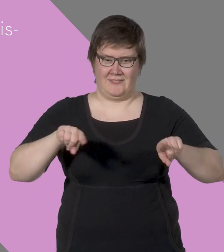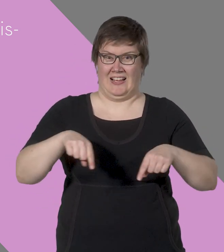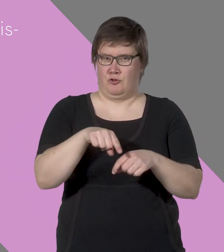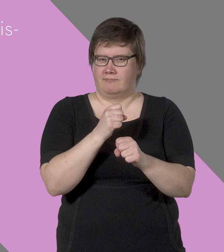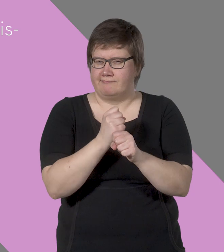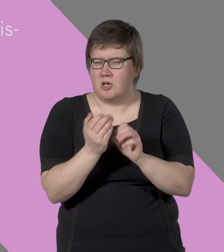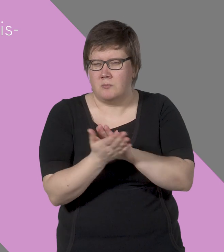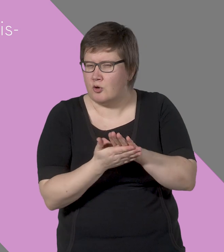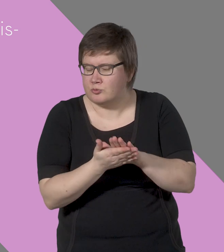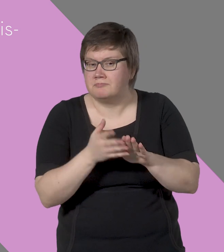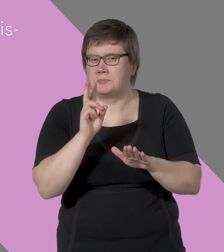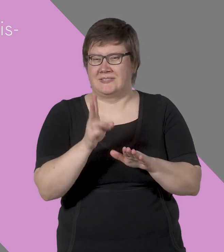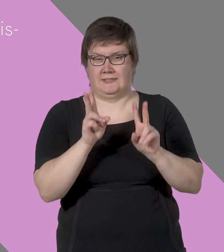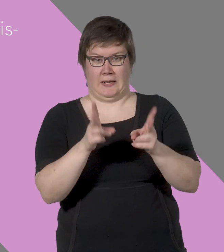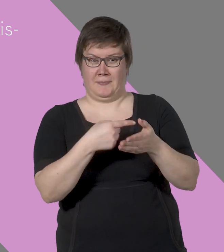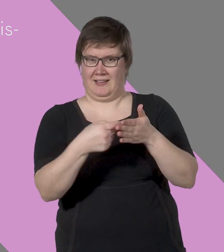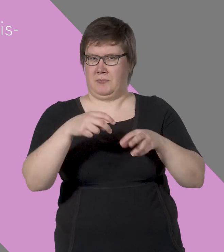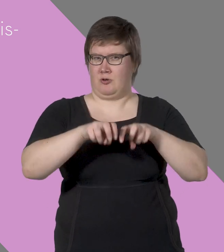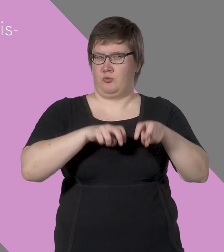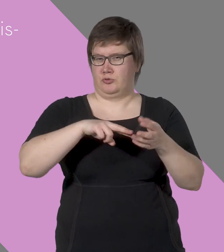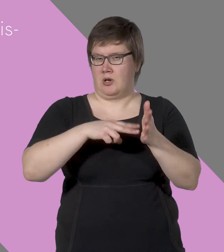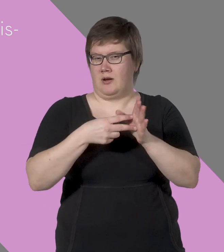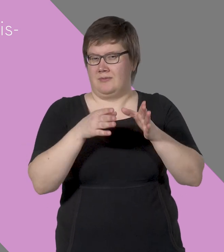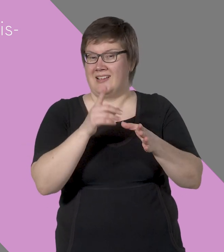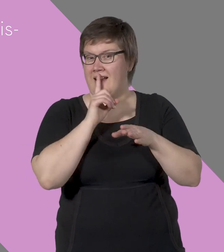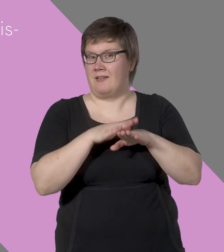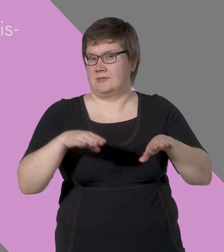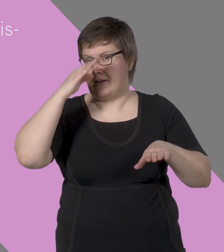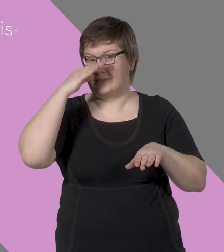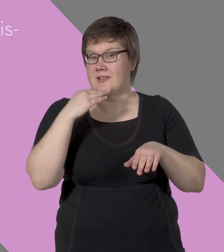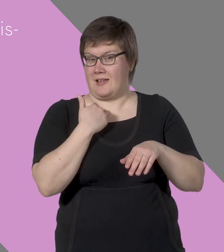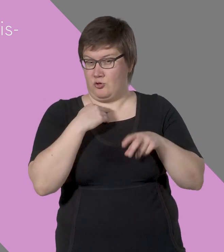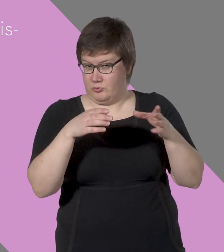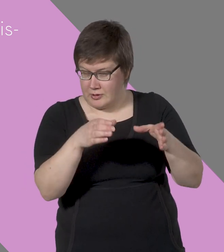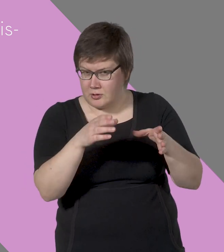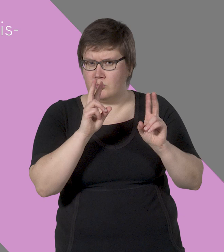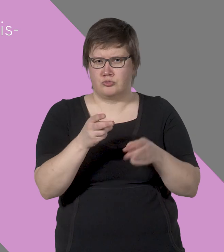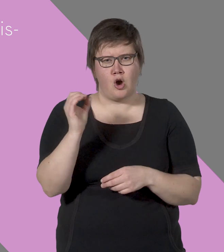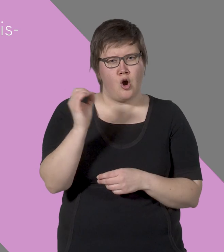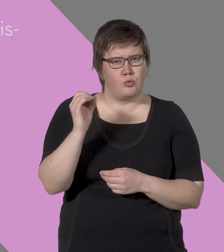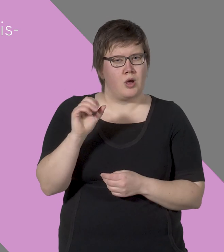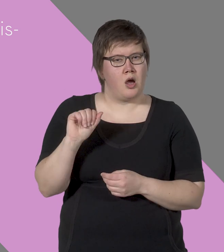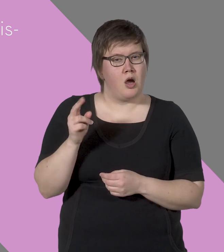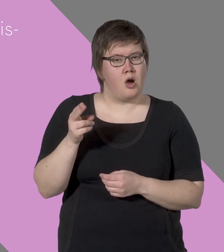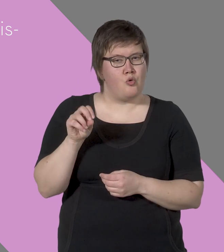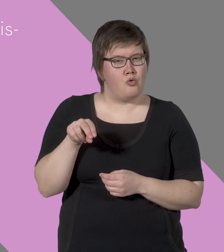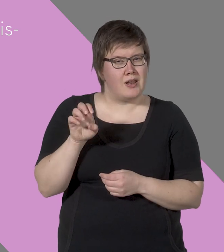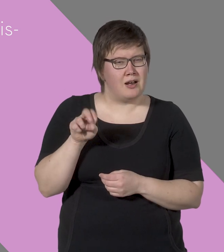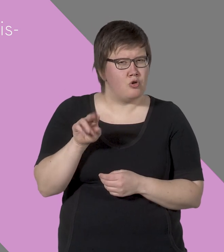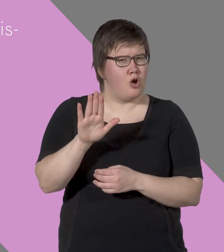Video pohjautuu samannimiseen tutkimus- hankkeeseen ja Outi Ahosen tekemiin -